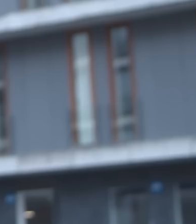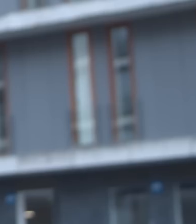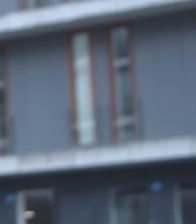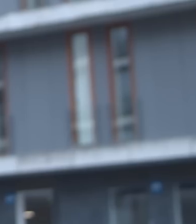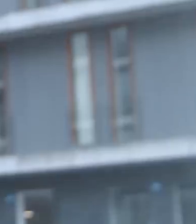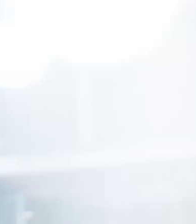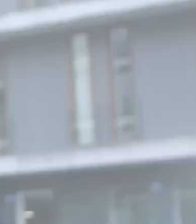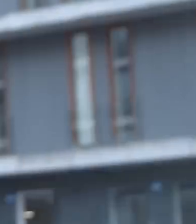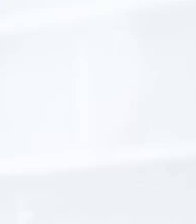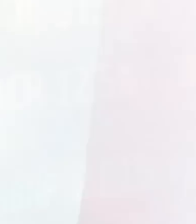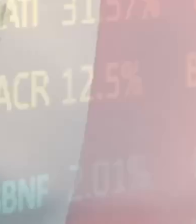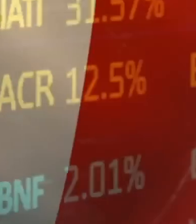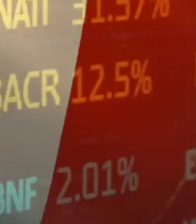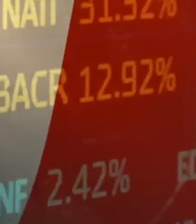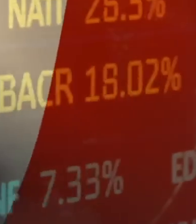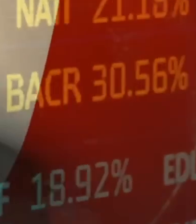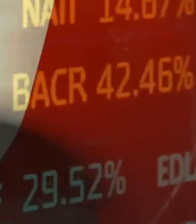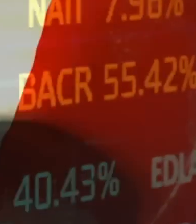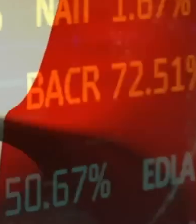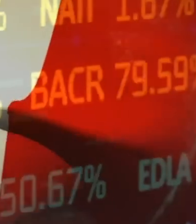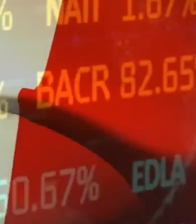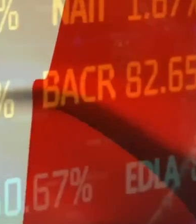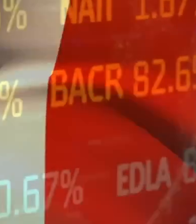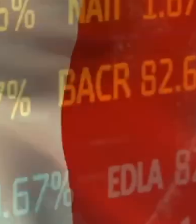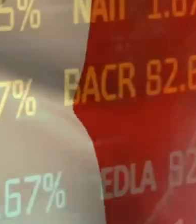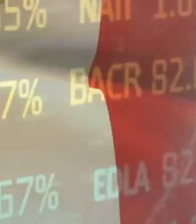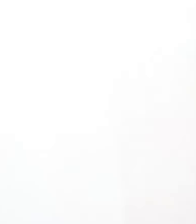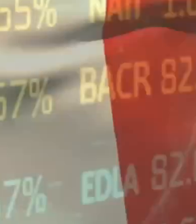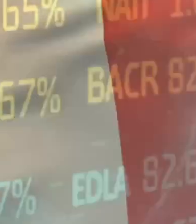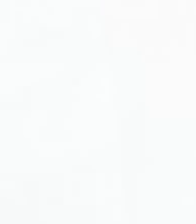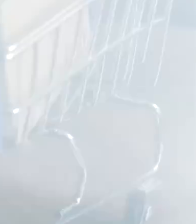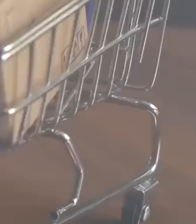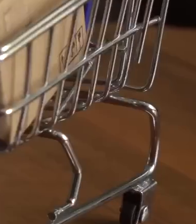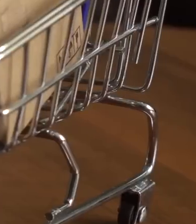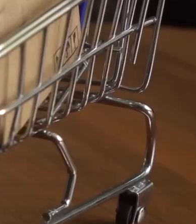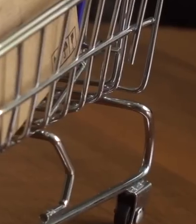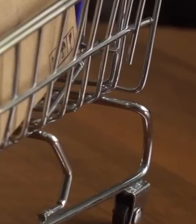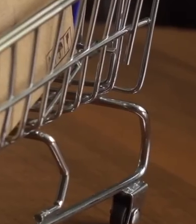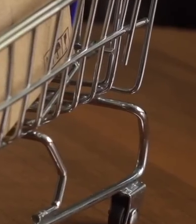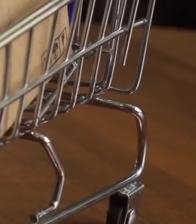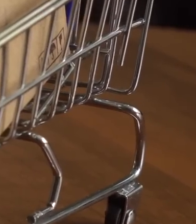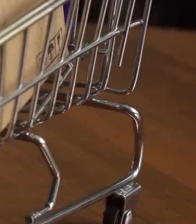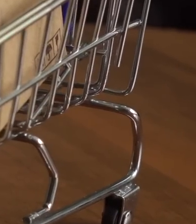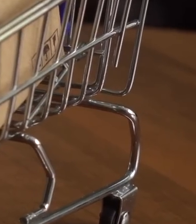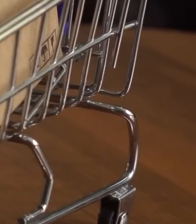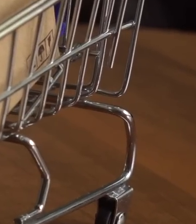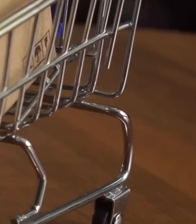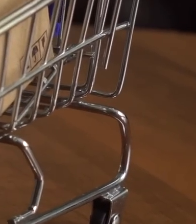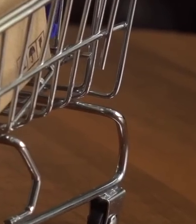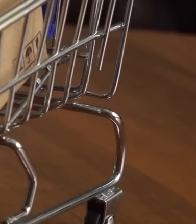relación con proveedores mexicanos buscando que para 2028 el porcentaje de productos